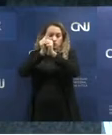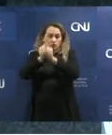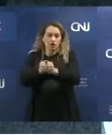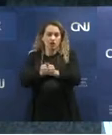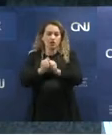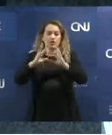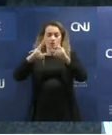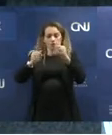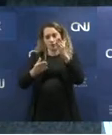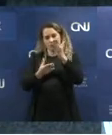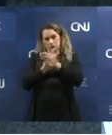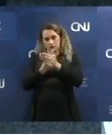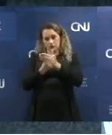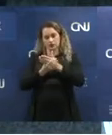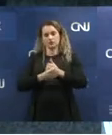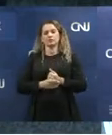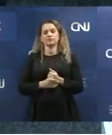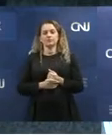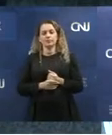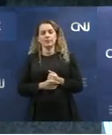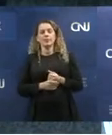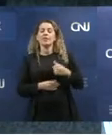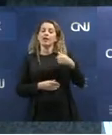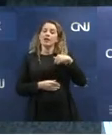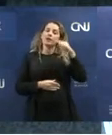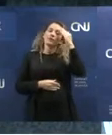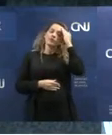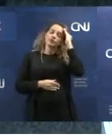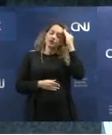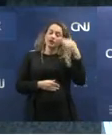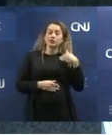Então, considero, a meu ver, que os fatos sob investigação